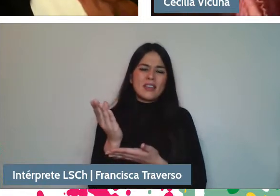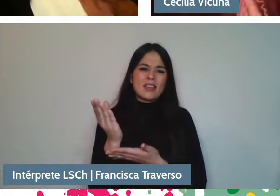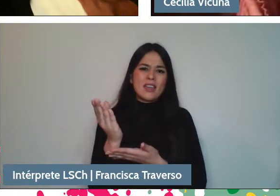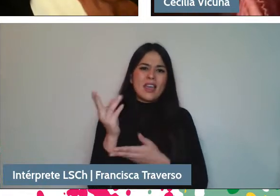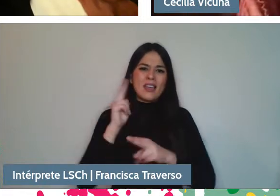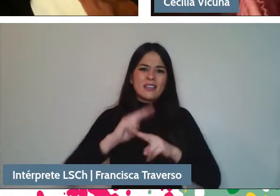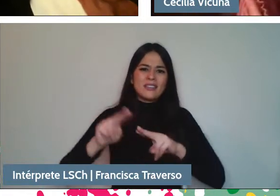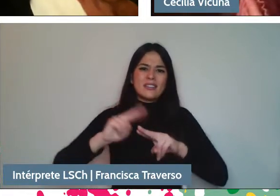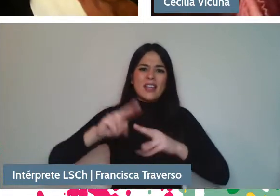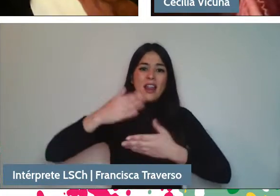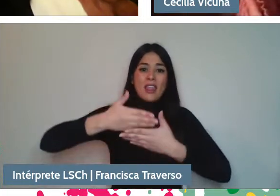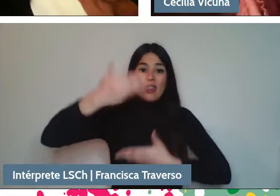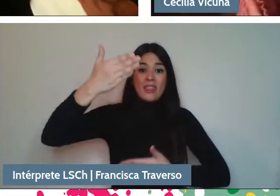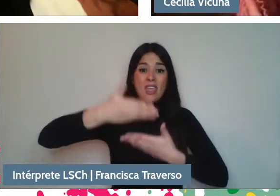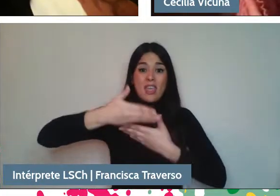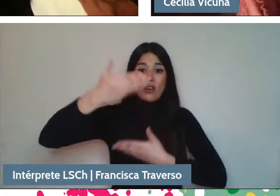que yo vi antes de que sucediera.